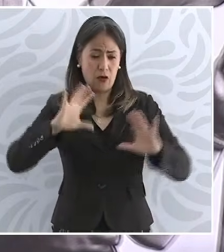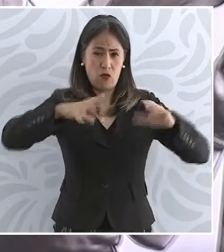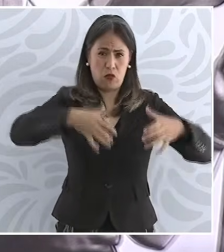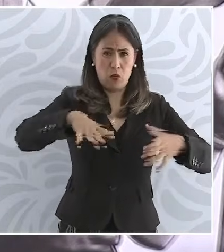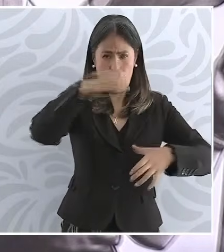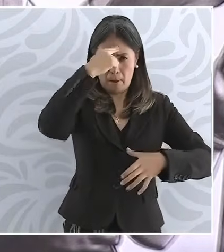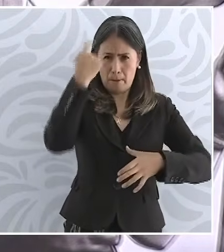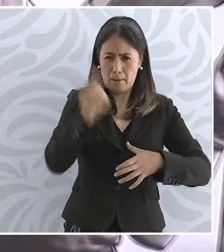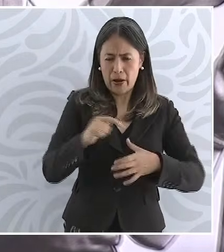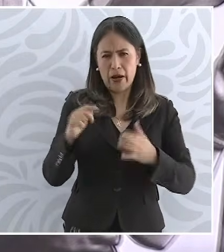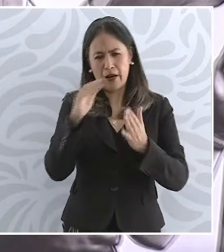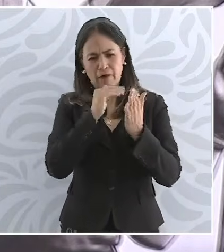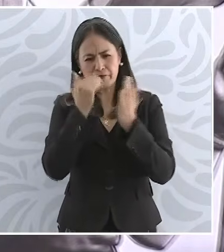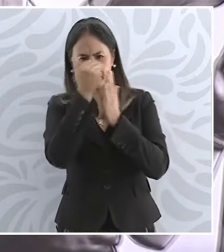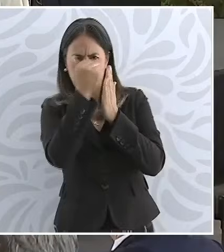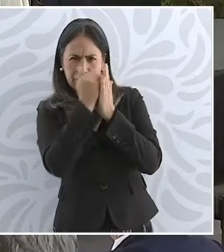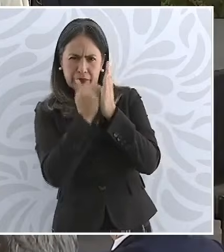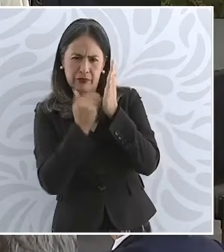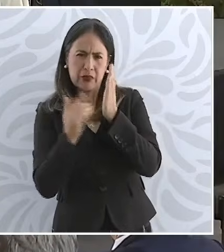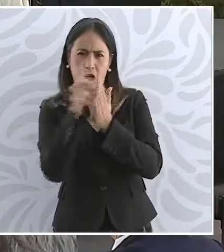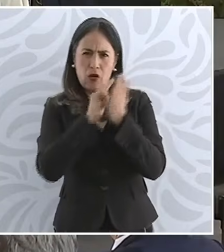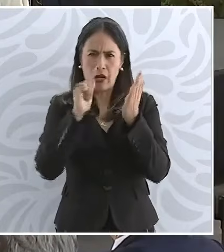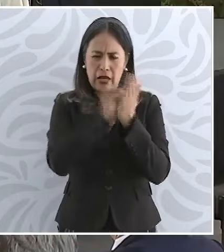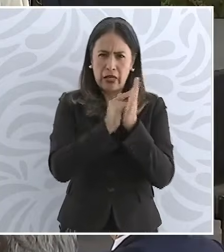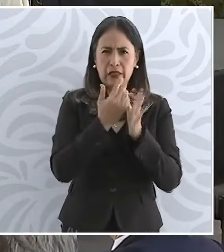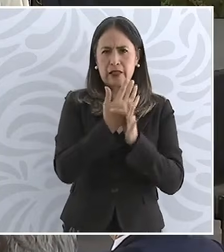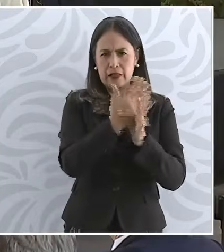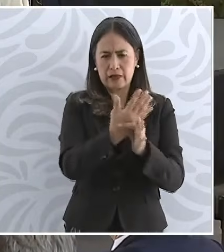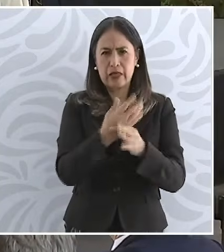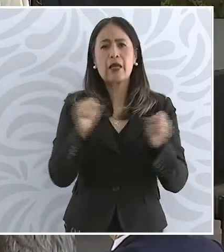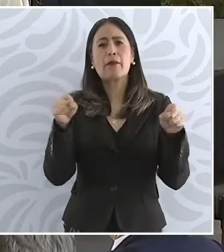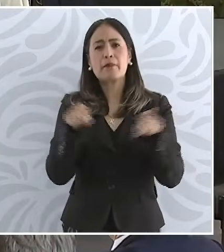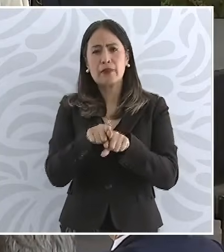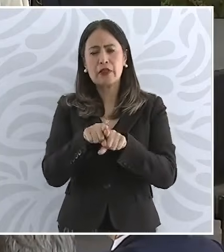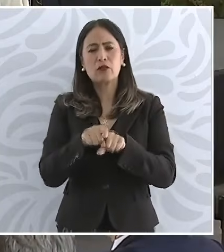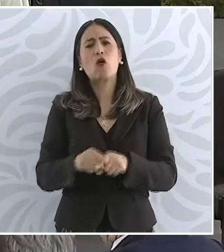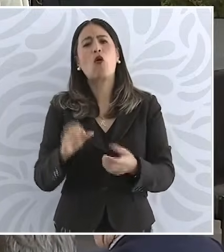de la política energética así como en la construcción de nuevo andamiaje legal e